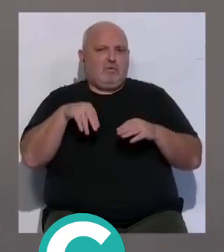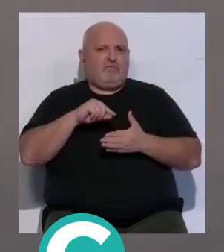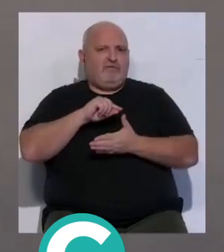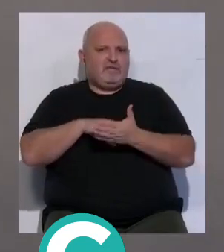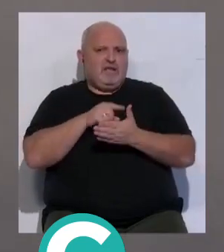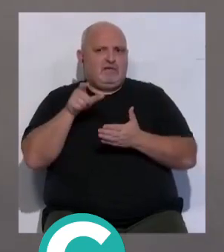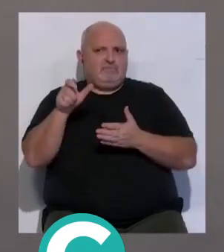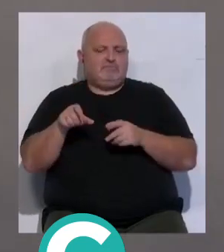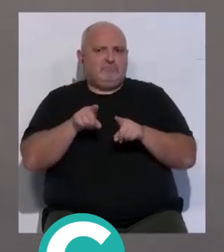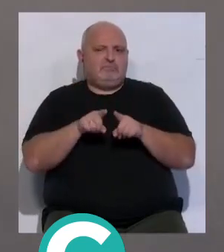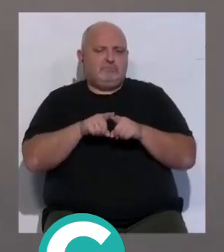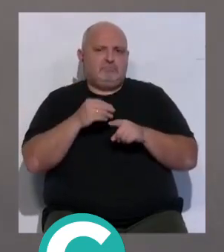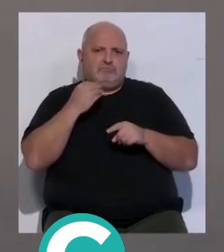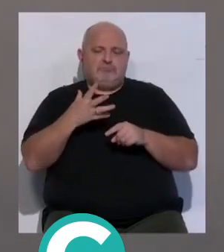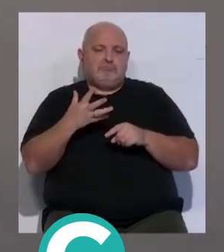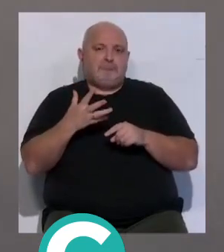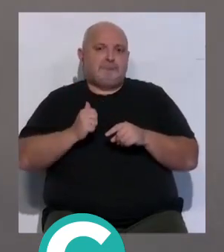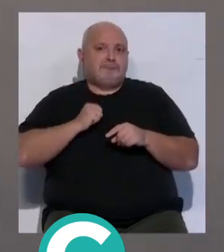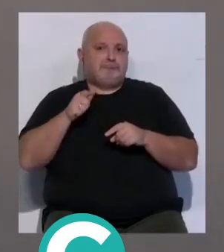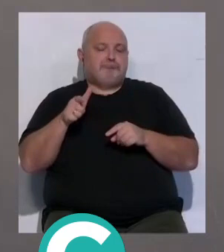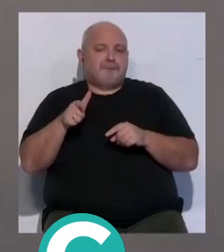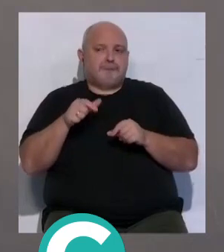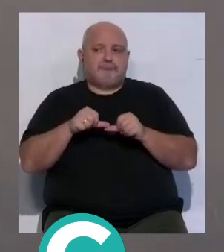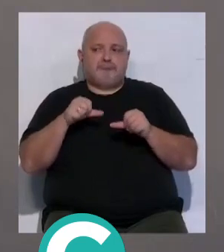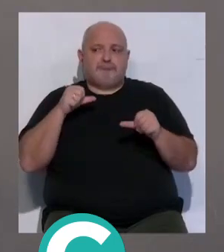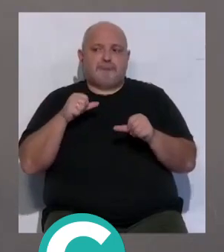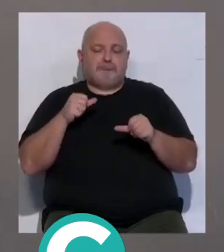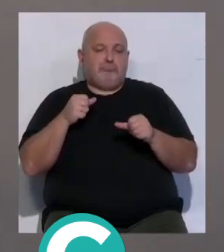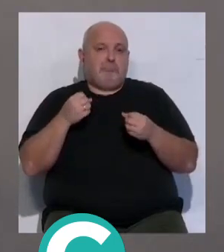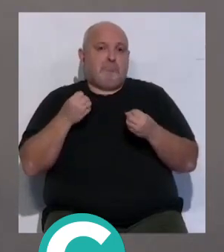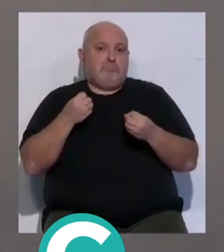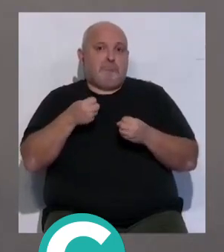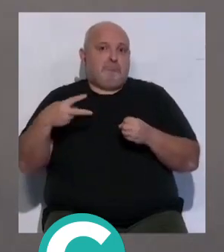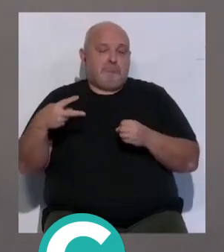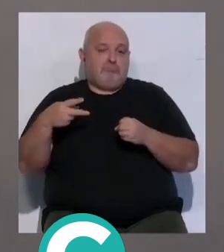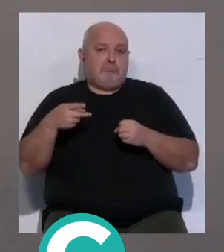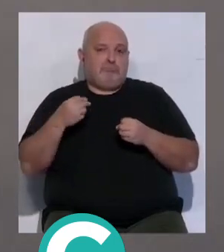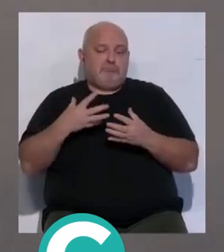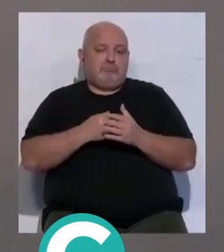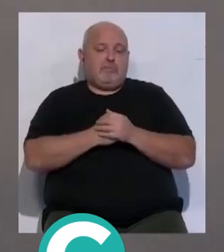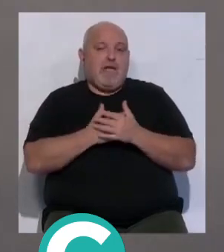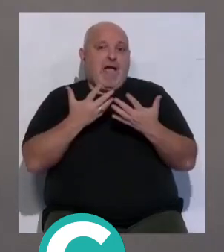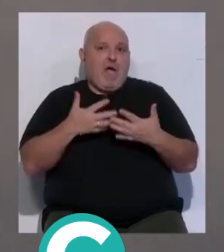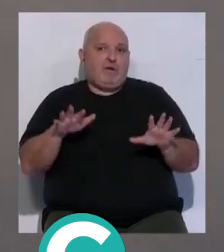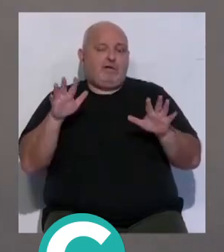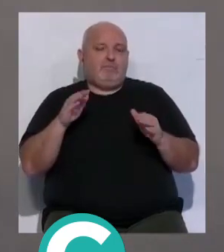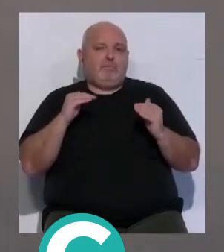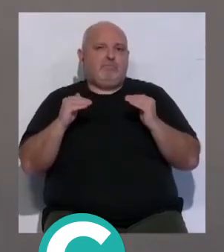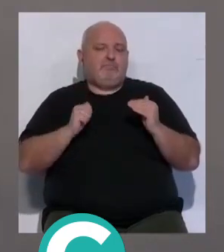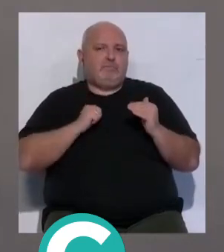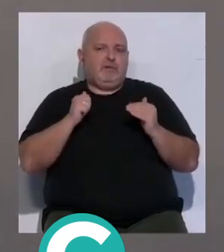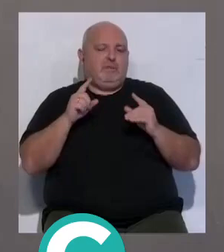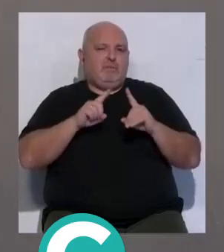muy muy bueno y que ha dado muchísimo a pesar de que en algunos momentos tuvo esos problemitas con